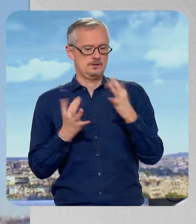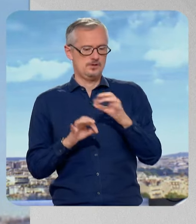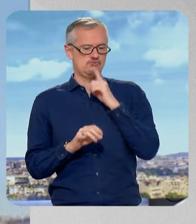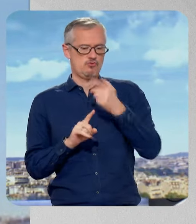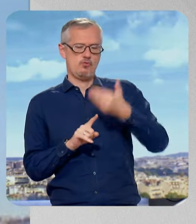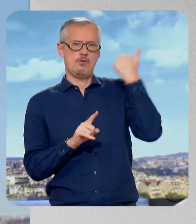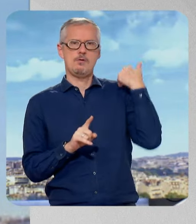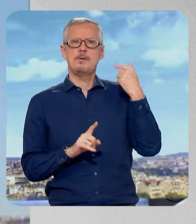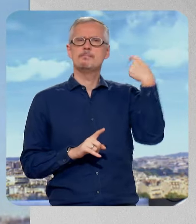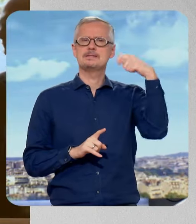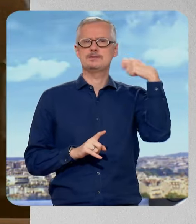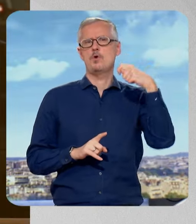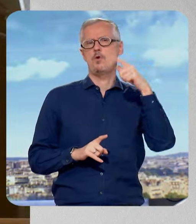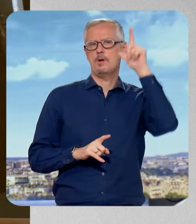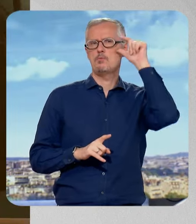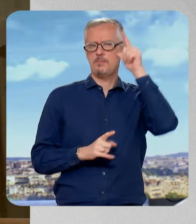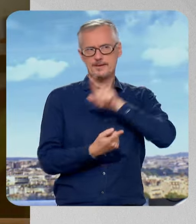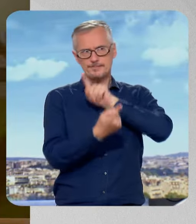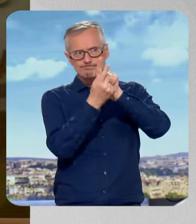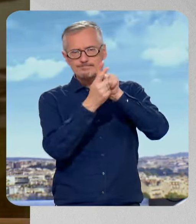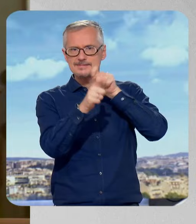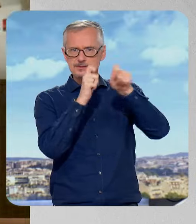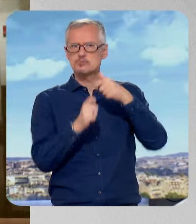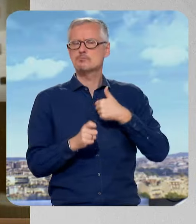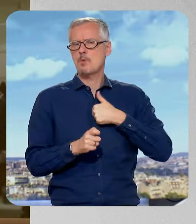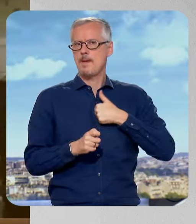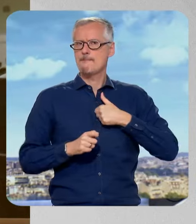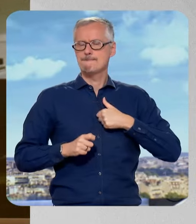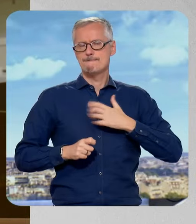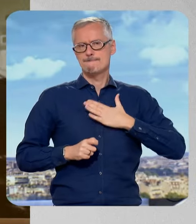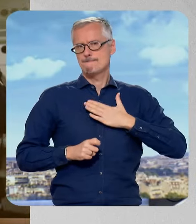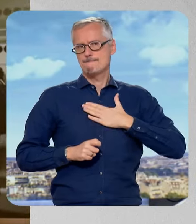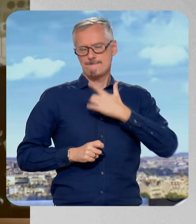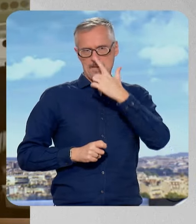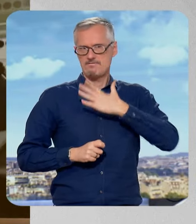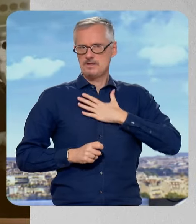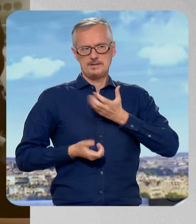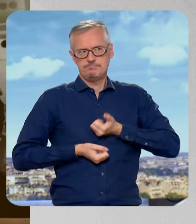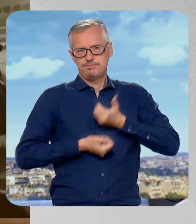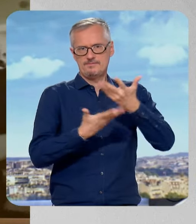Les régions sont des investisseurs dans le domaine économique, de la formation, dans la question des transports.